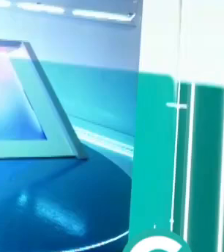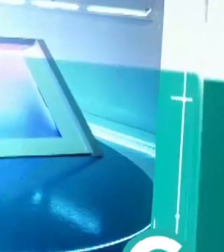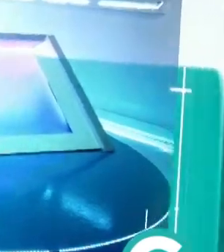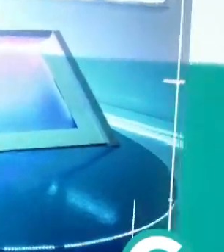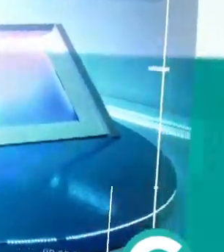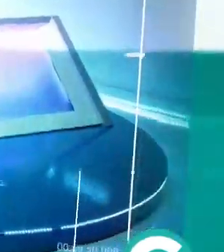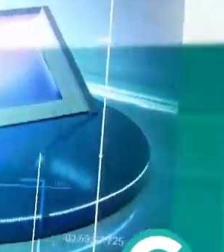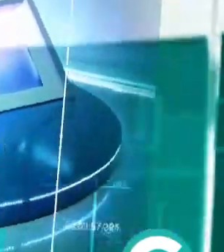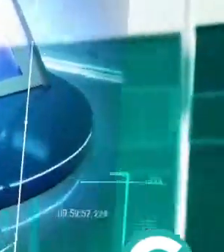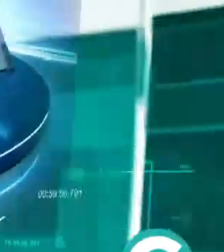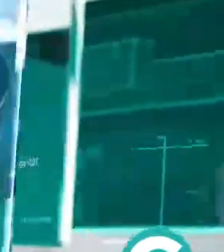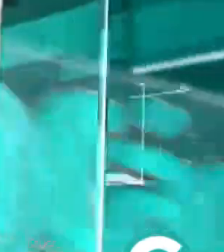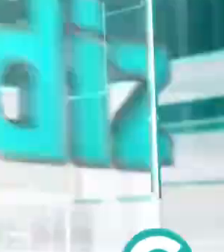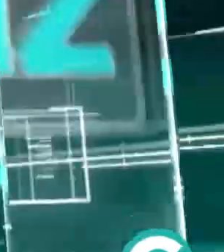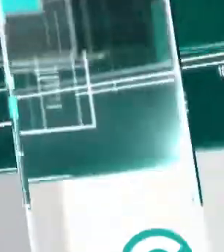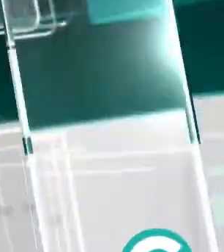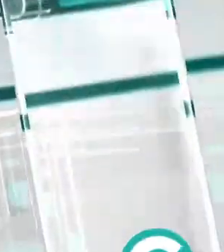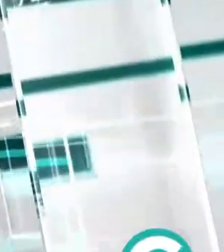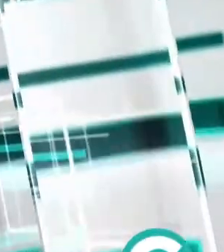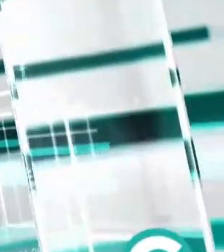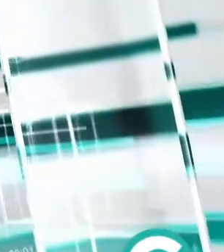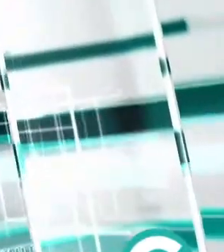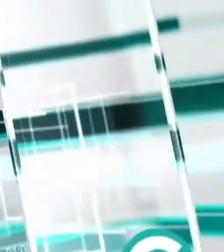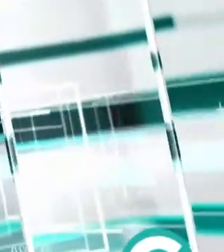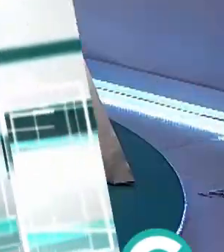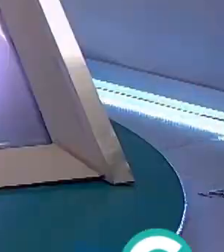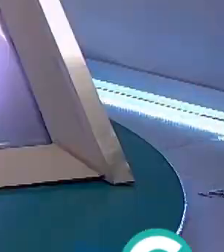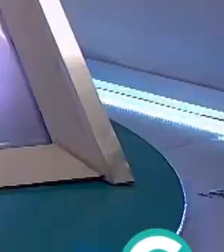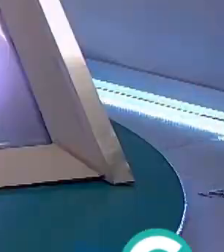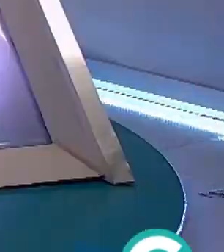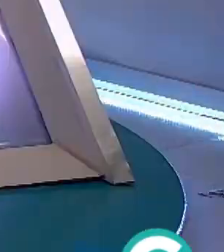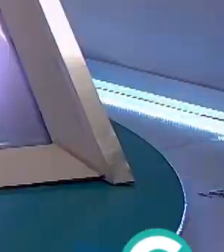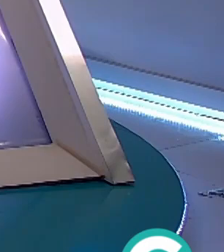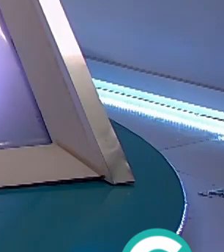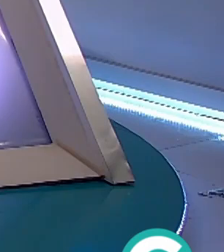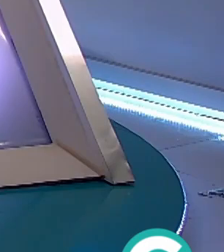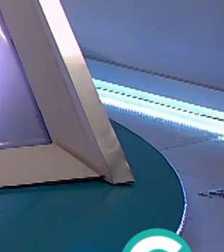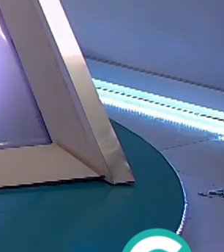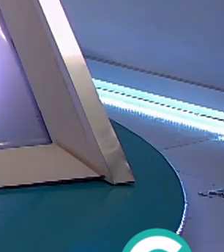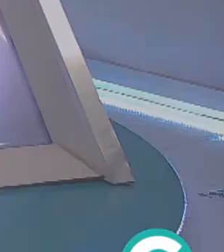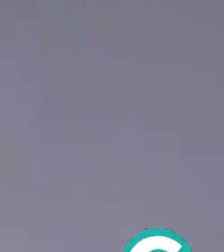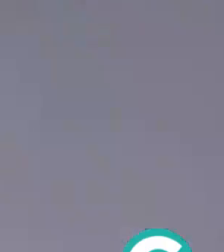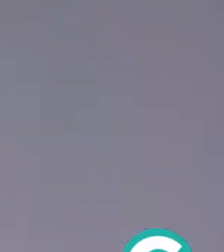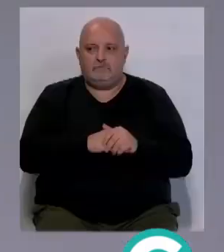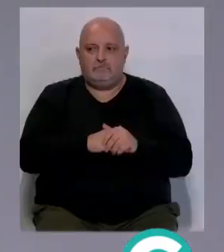[Música]